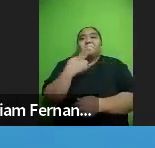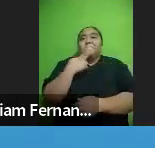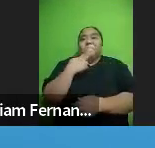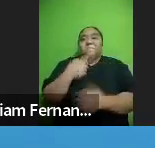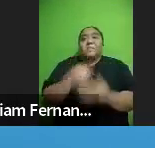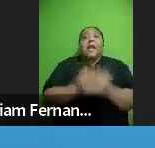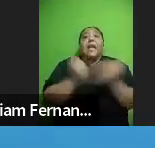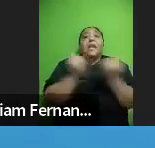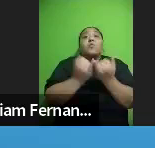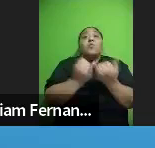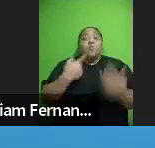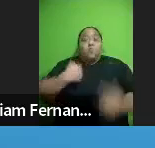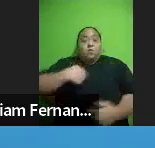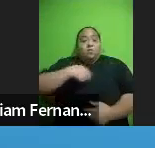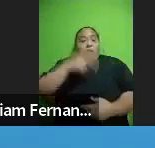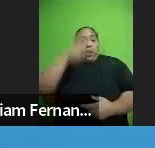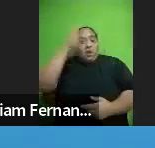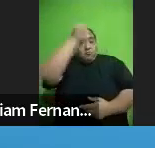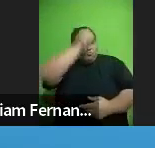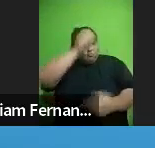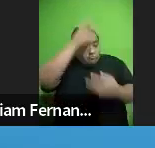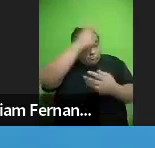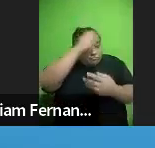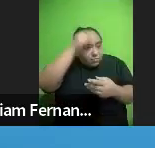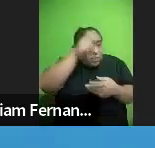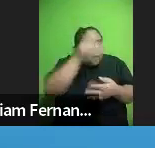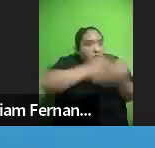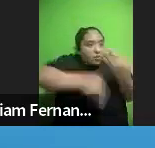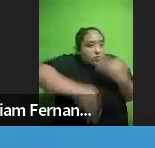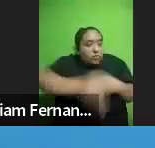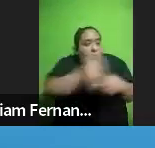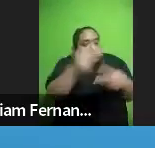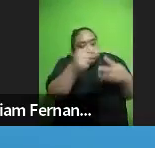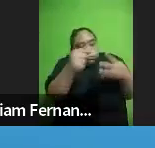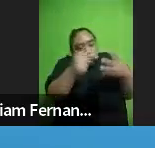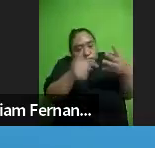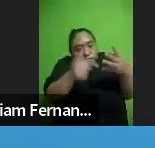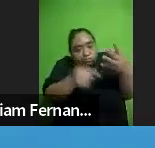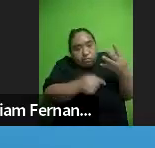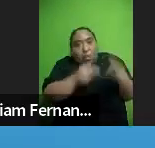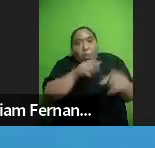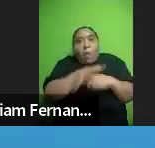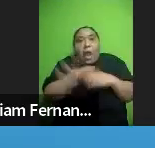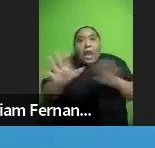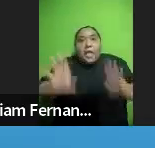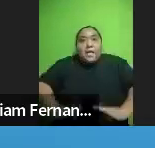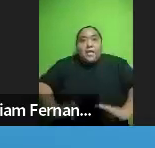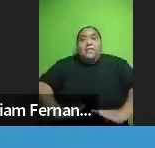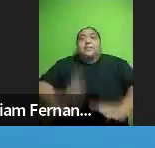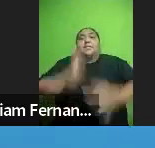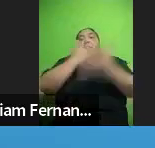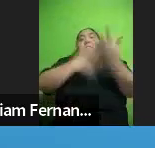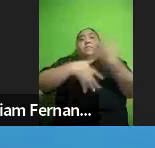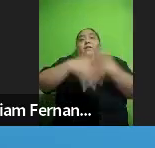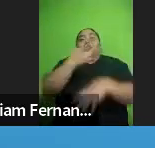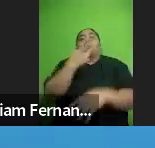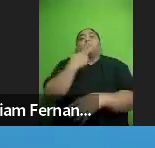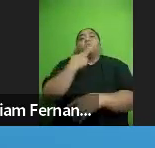Hubo que que analizar mucho también sobre que eran las lenguas que eran las lenguas de señas yqueles ñas y qué elementos de las lenguas